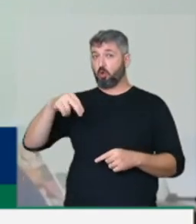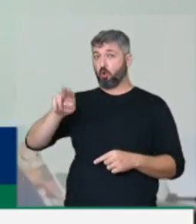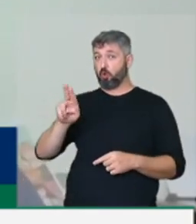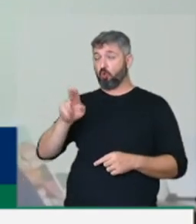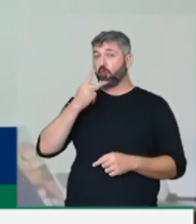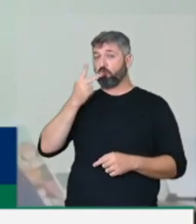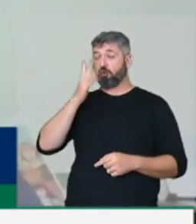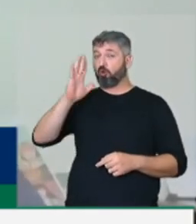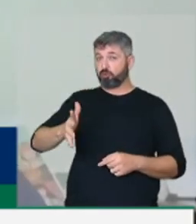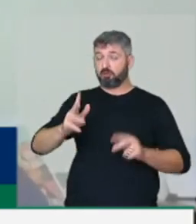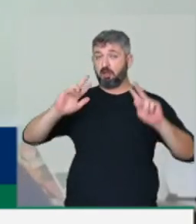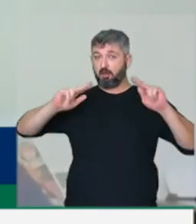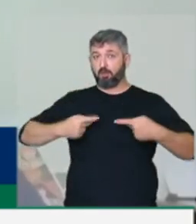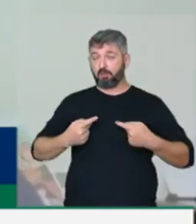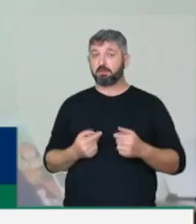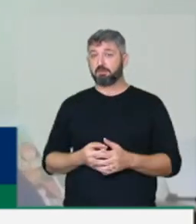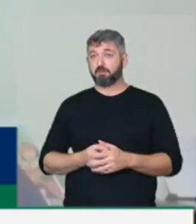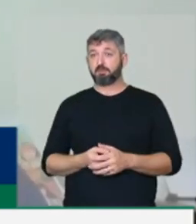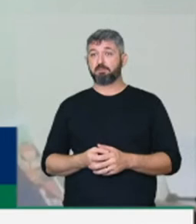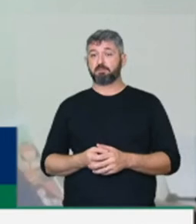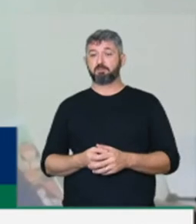A ONU RECENTEMENTE, RECONHECEU, RECONHECEU COM OS POVOS INDÍGENAS COMO OS MELHORES GUARDO USA DA